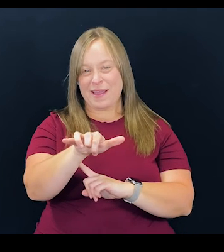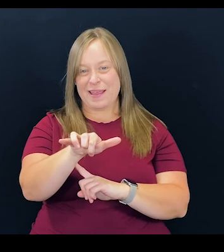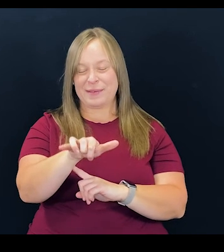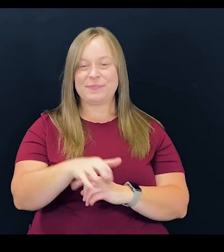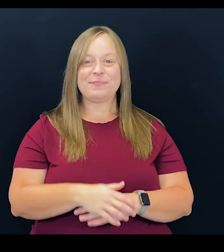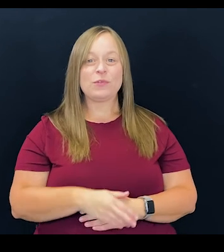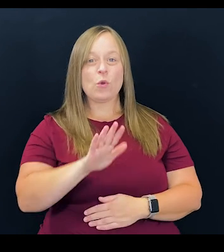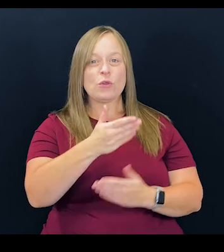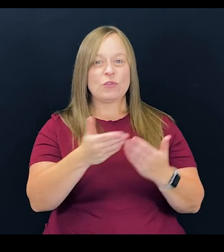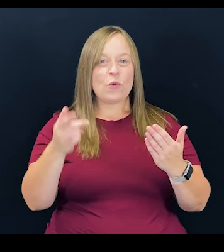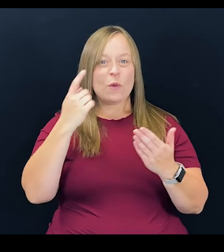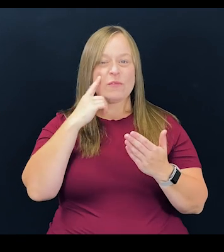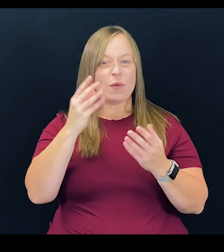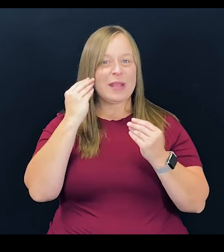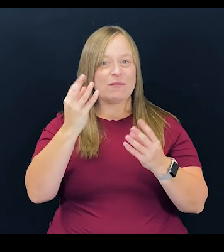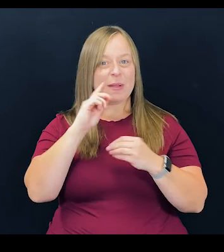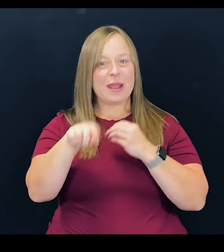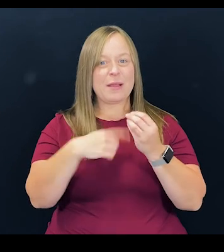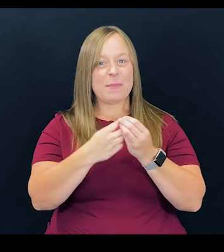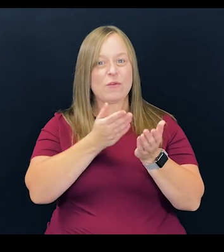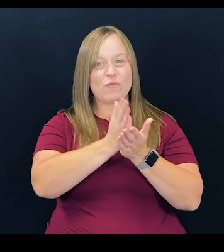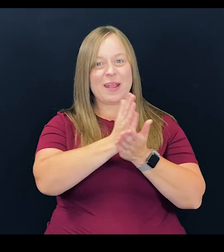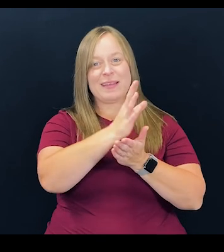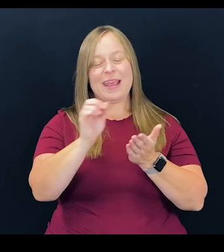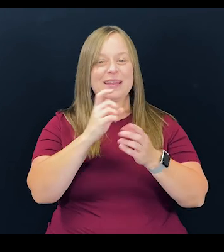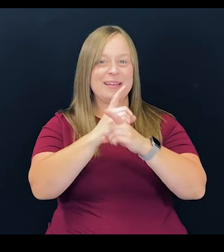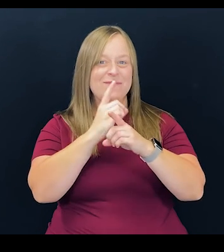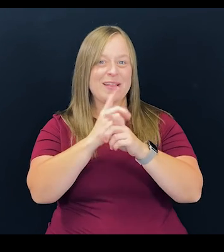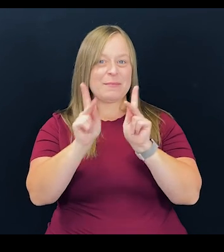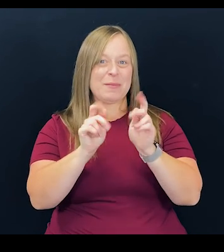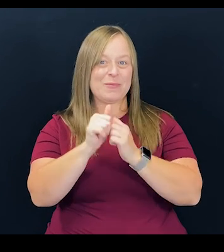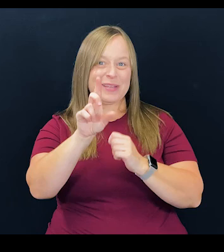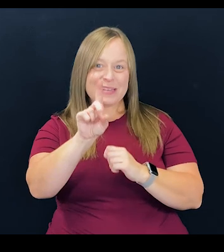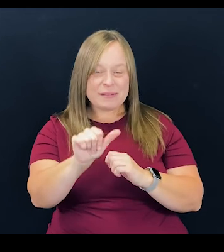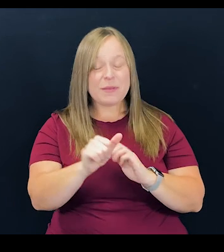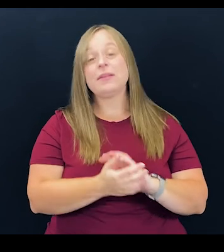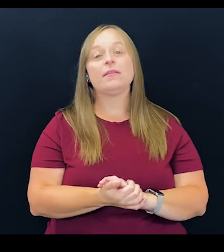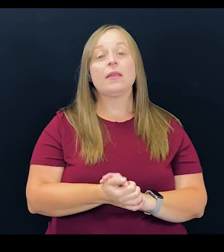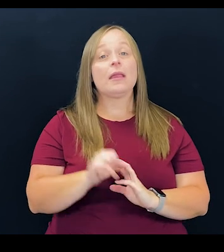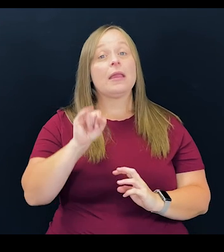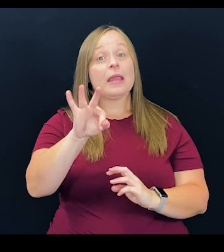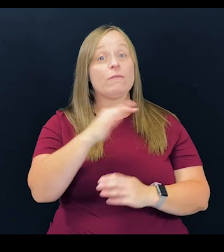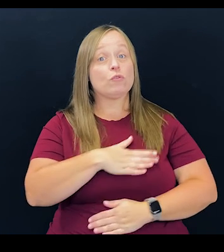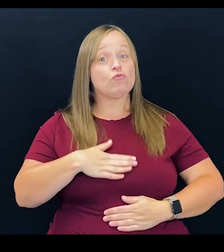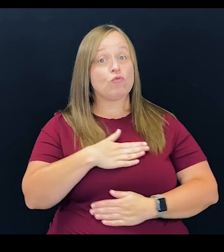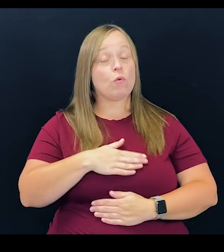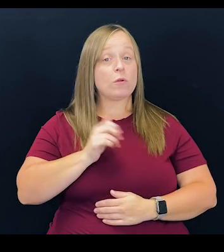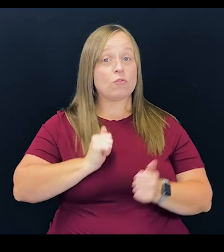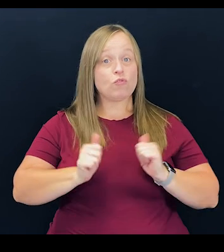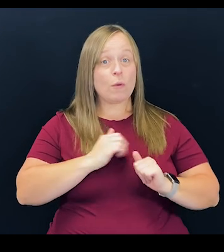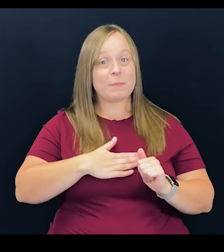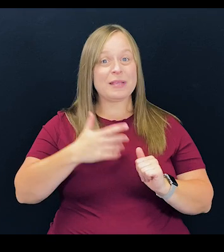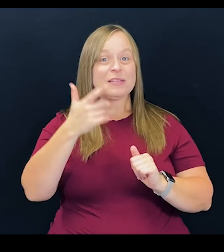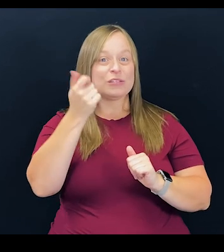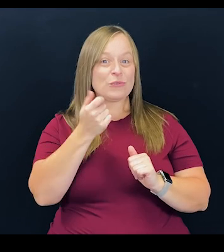su fuente de información de derechos y defensa de las personas con discapacidades. Si usted disfrutó de nuestro programa,